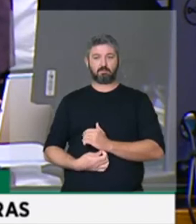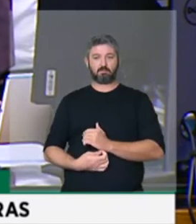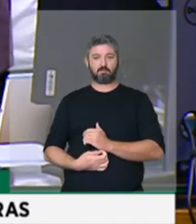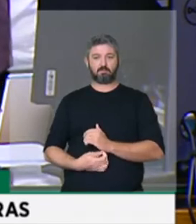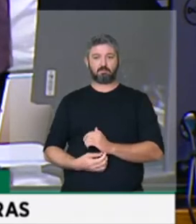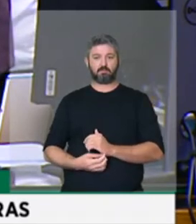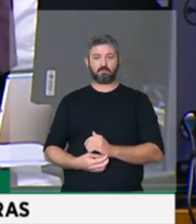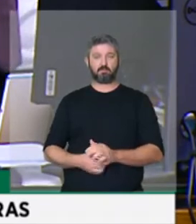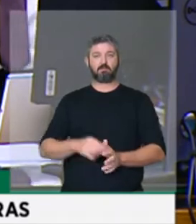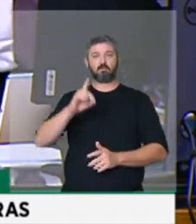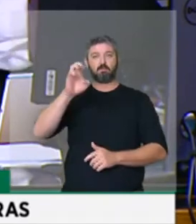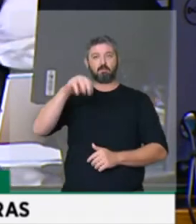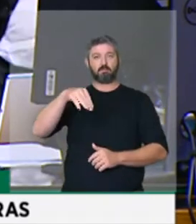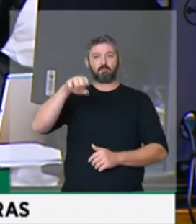ORIENTA... O DEMOCRATAS? PRAF